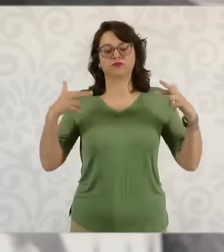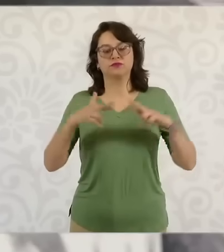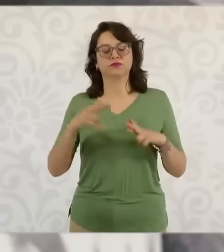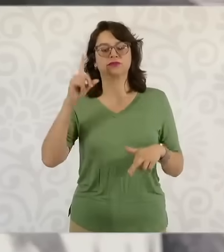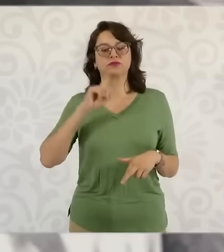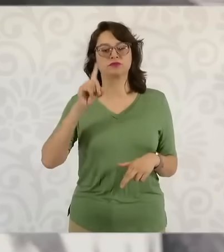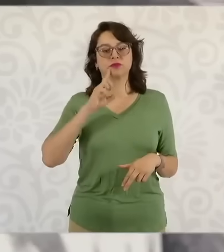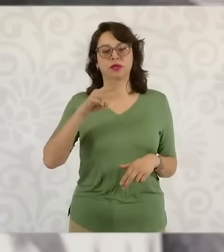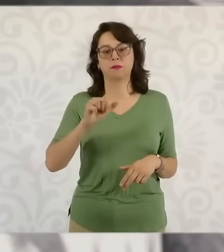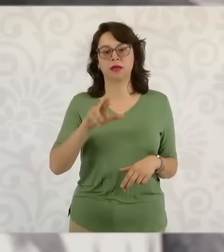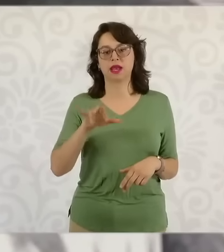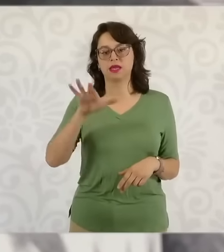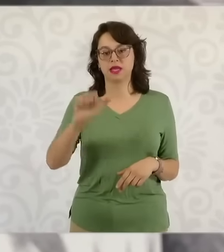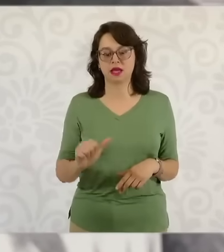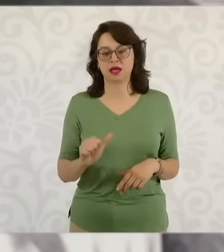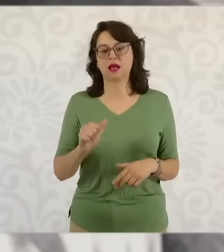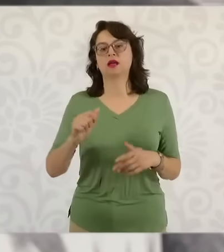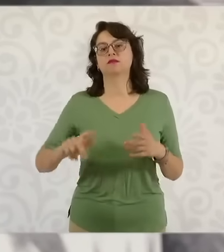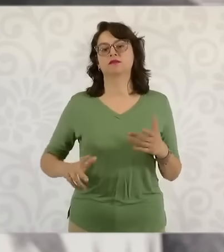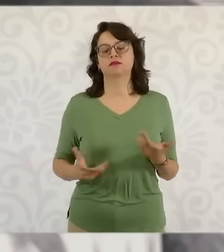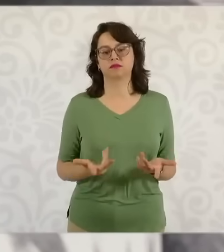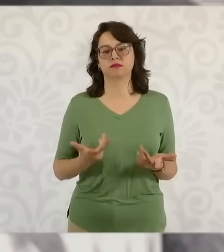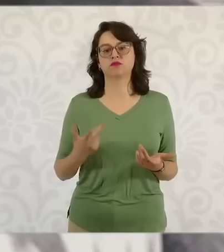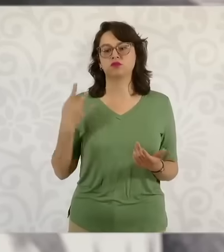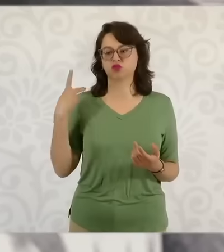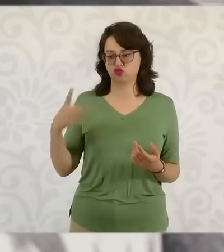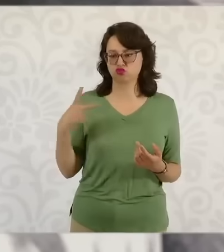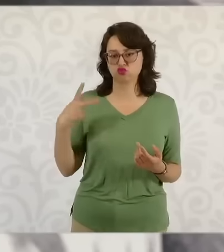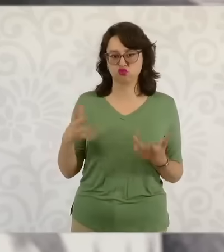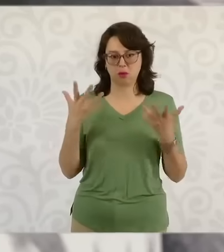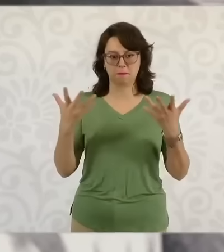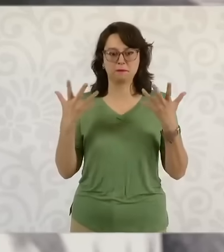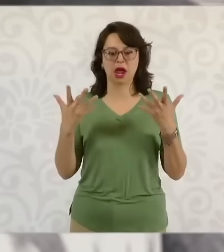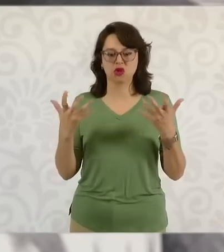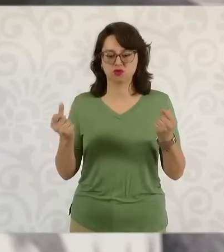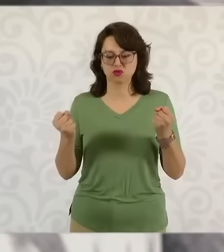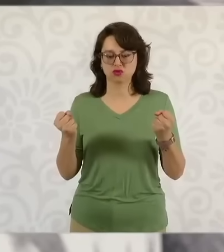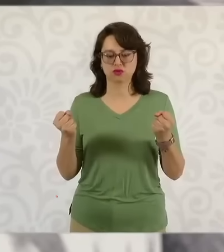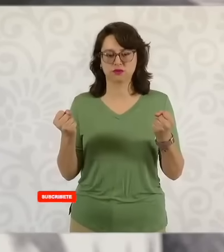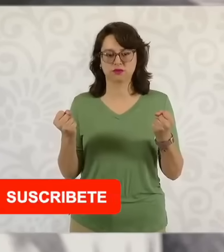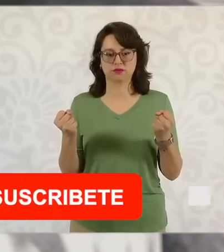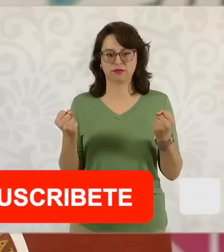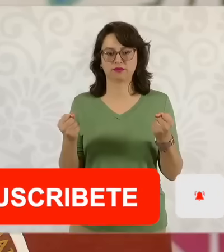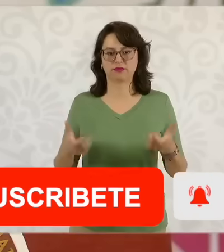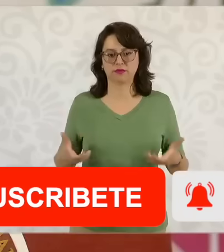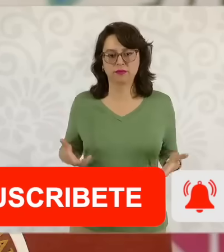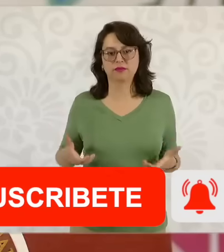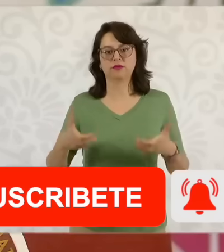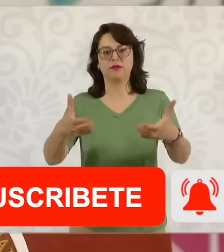Bernal para rebautizar con sus propias manos y definitivamente las calles de San Francisco